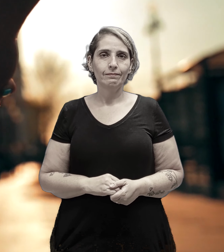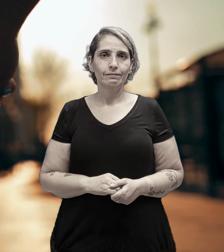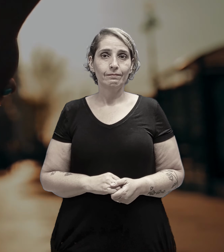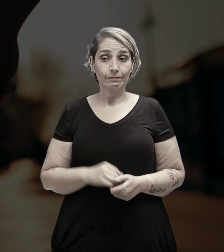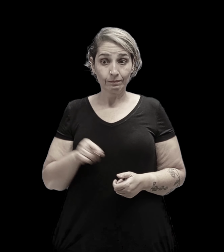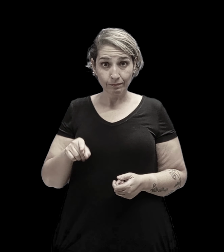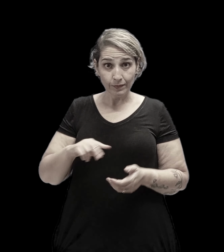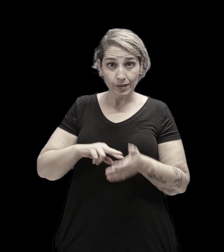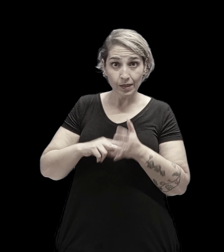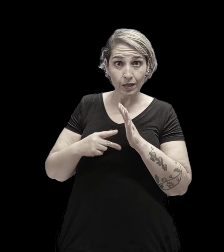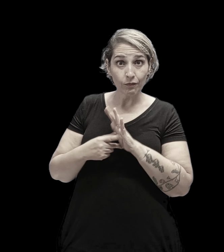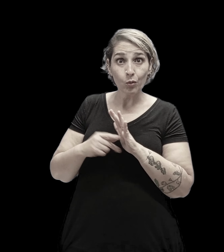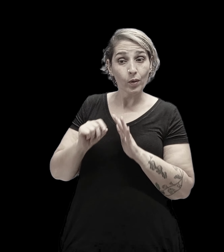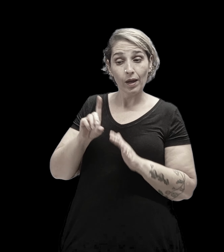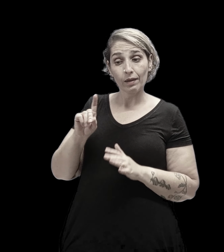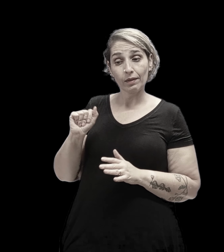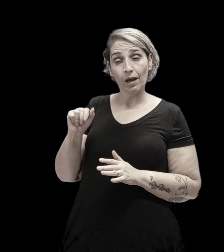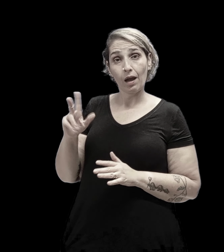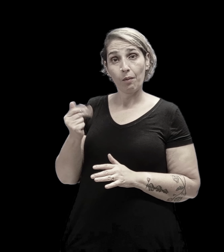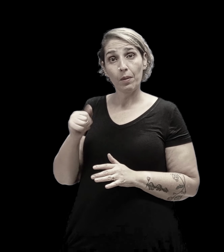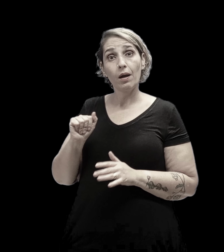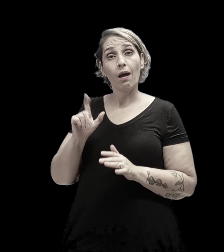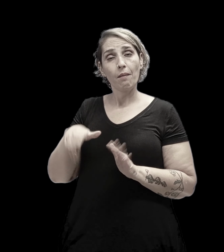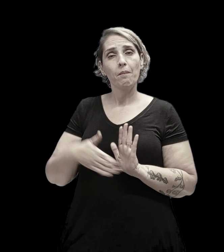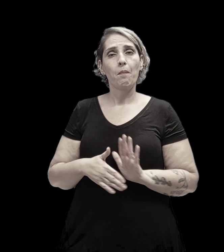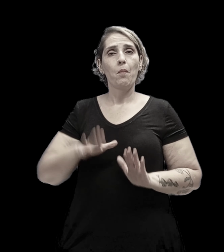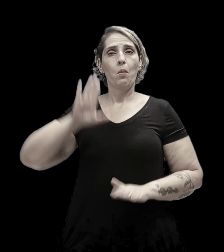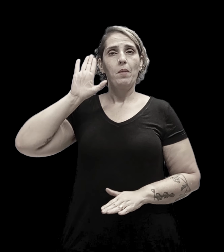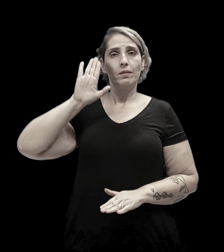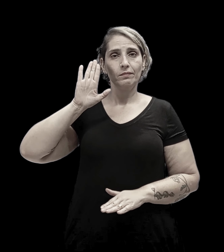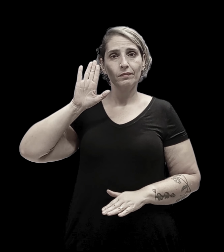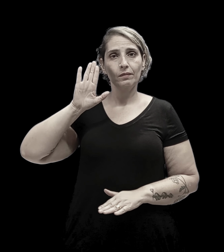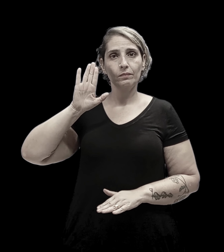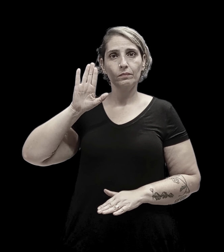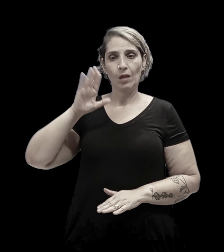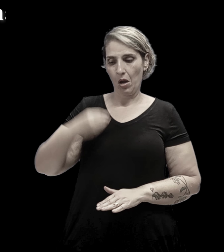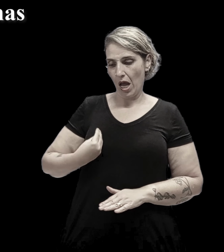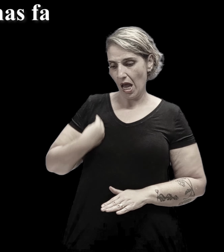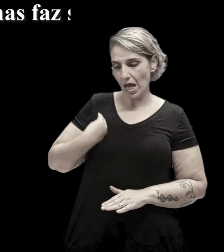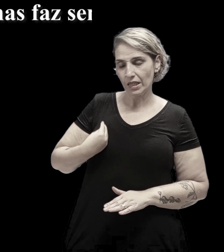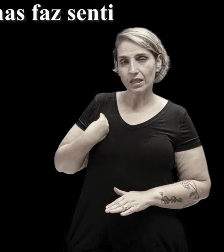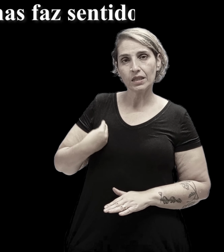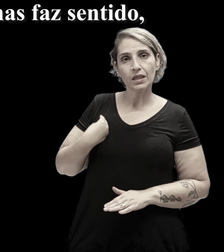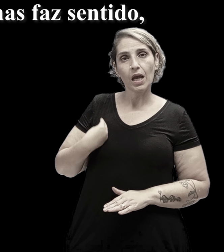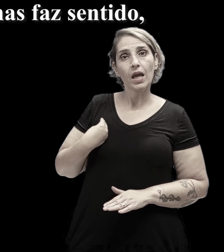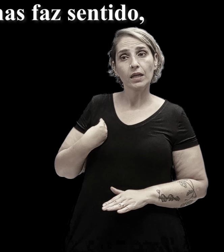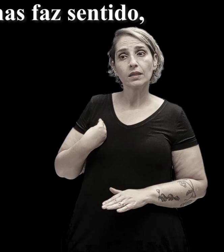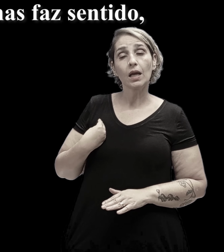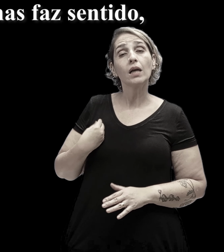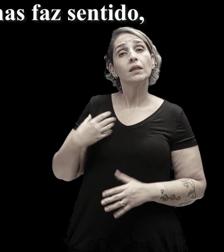Essa é a promessa do Dharma, uma existência que não apenas faz sentido,